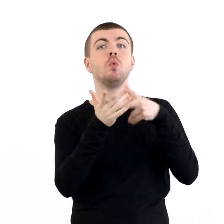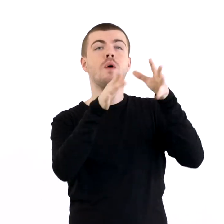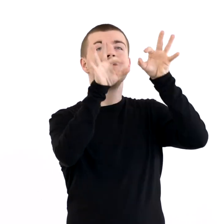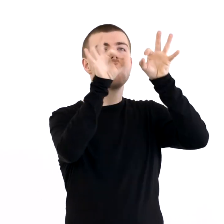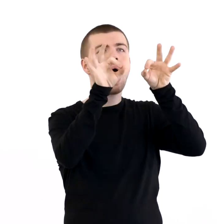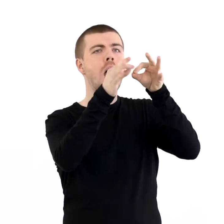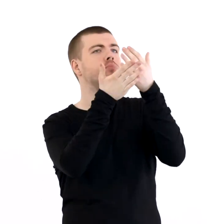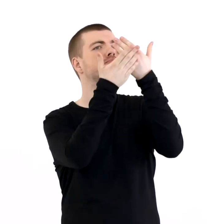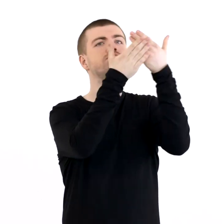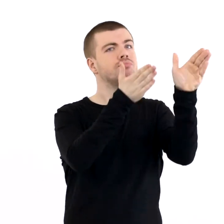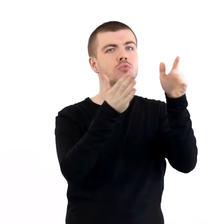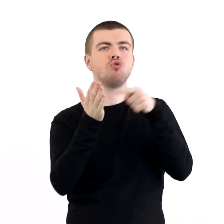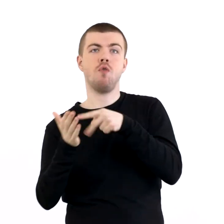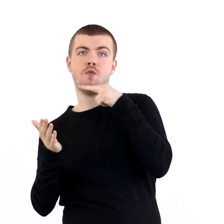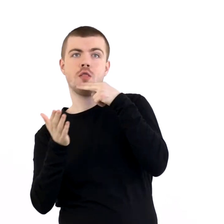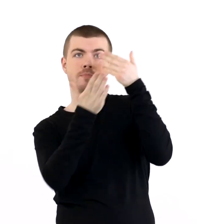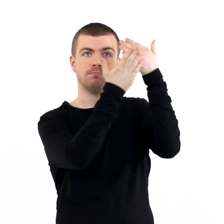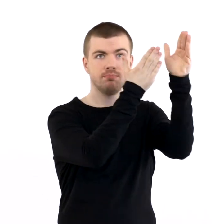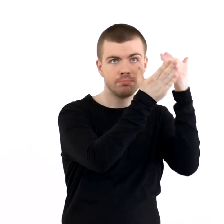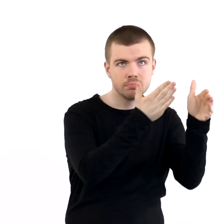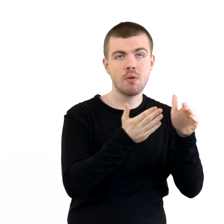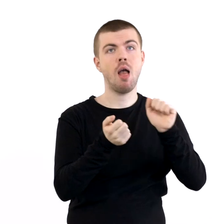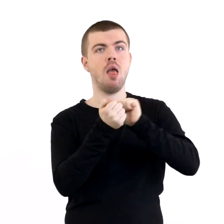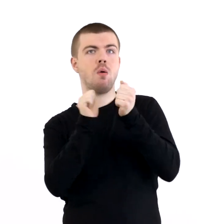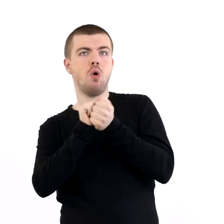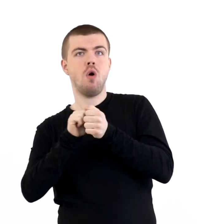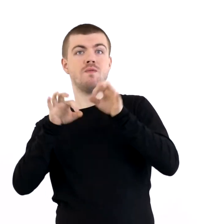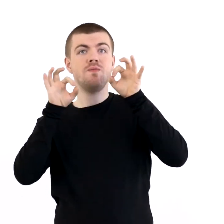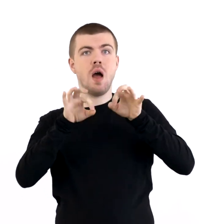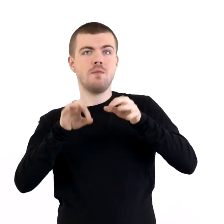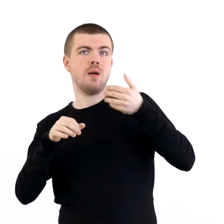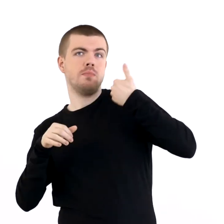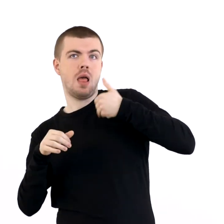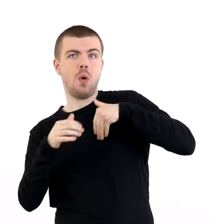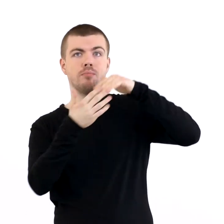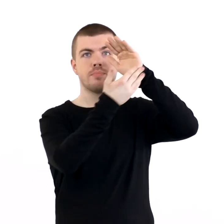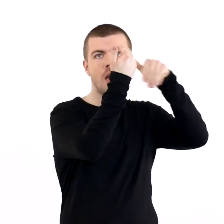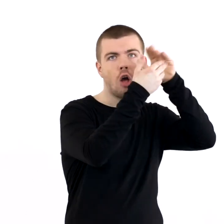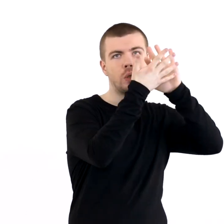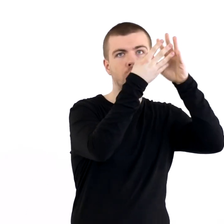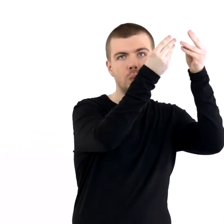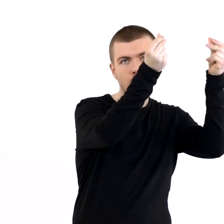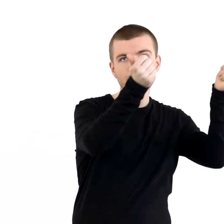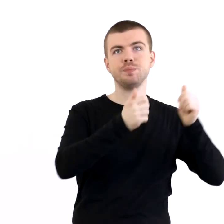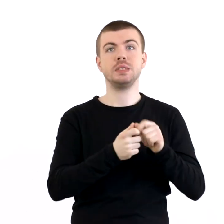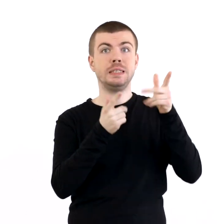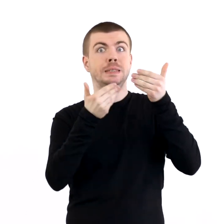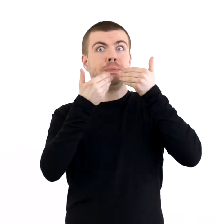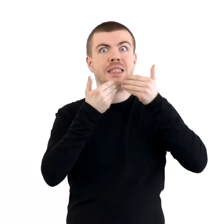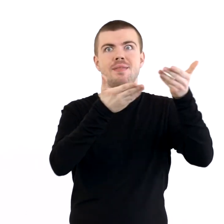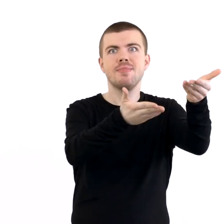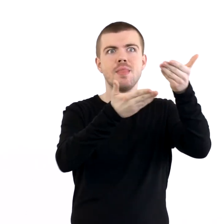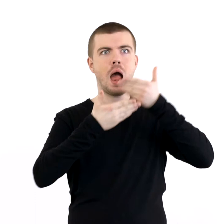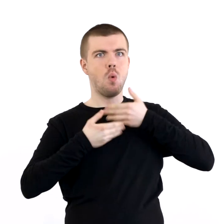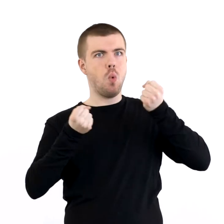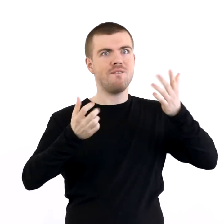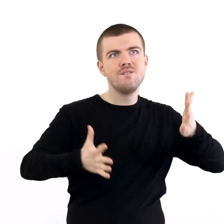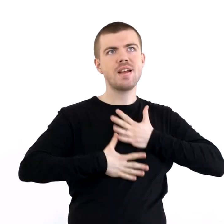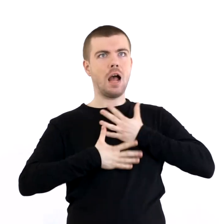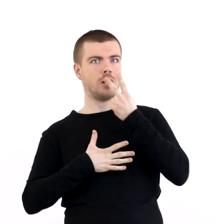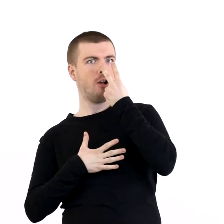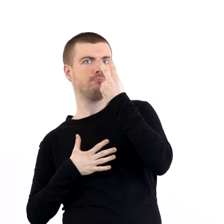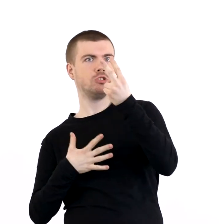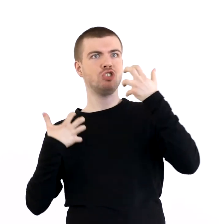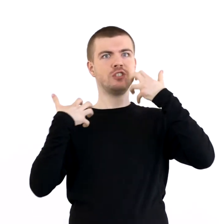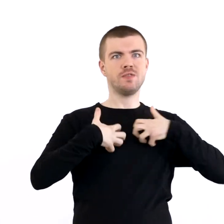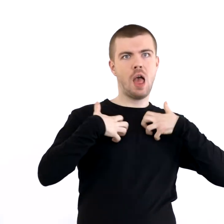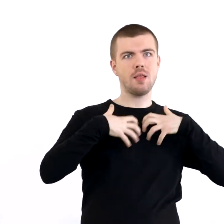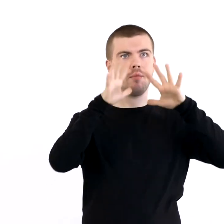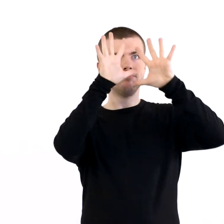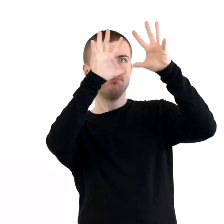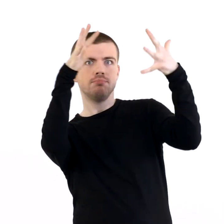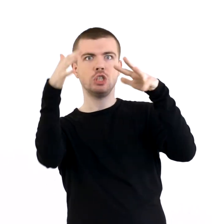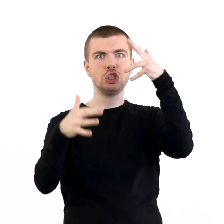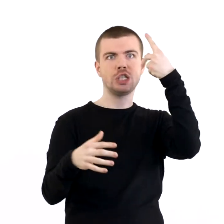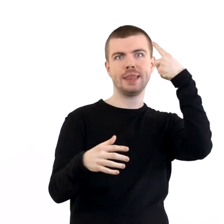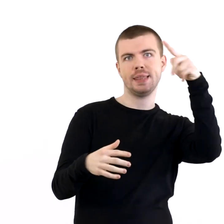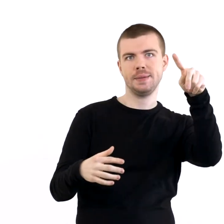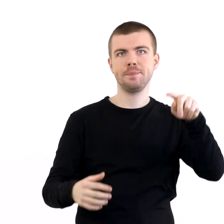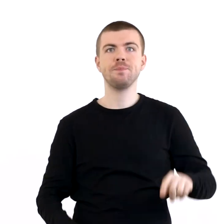Z czasem farby zaczęto rozrzedzać wodą lub mieszać z białym kolorem aby uzyskać wrażenie bryły zwierząt.